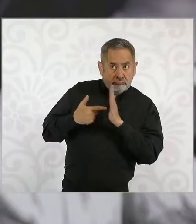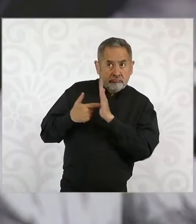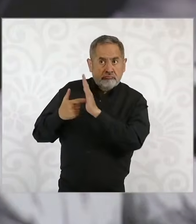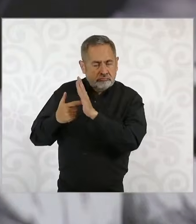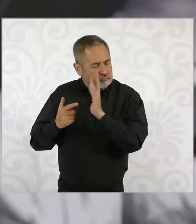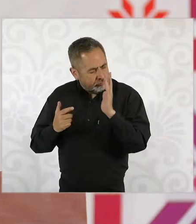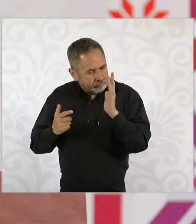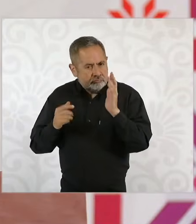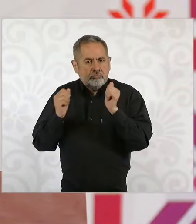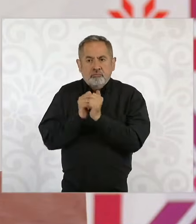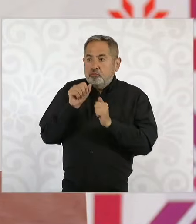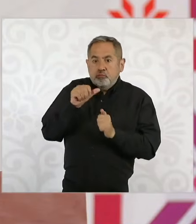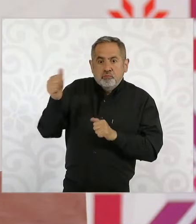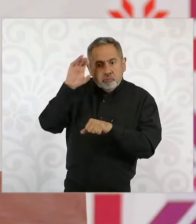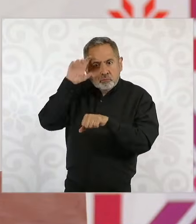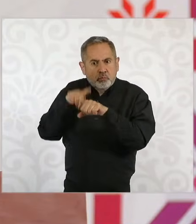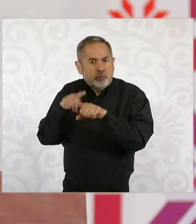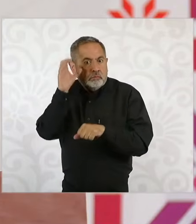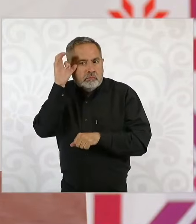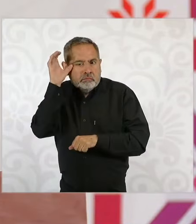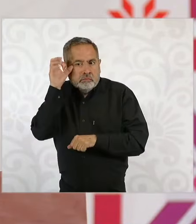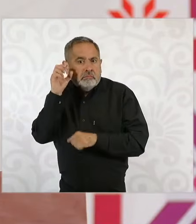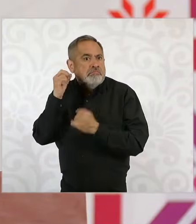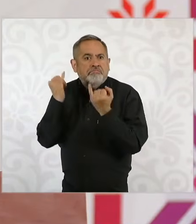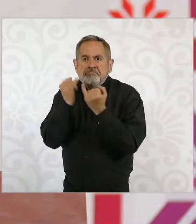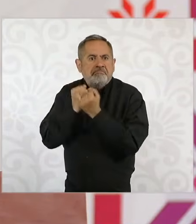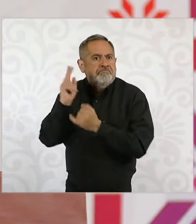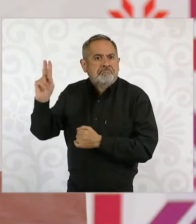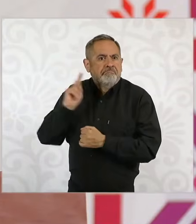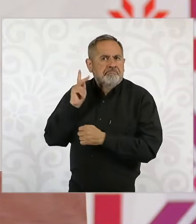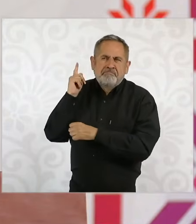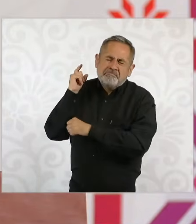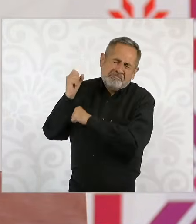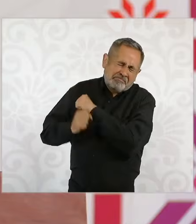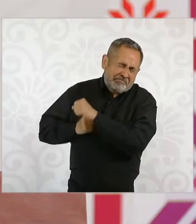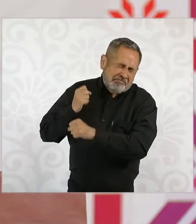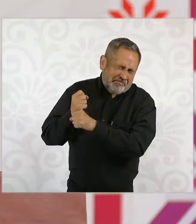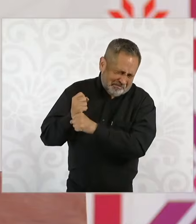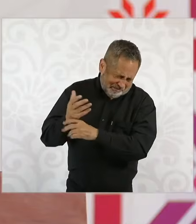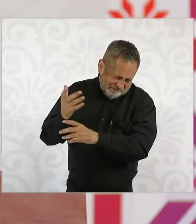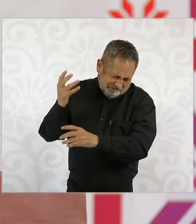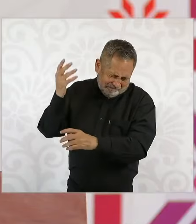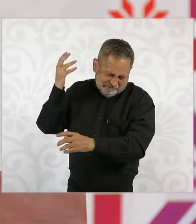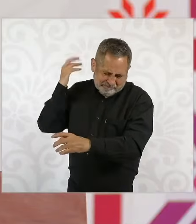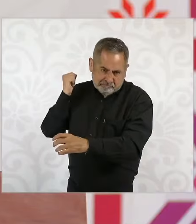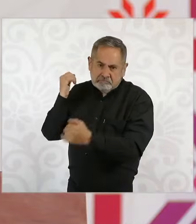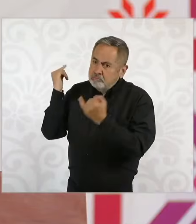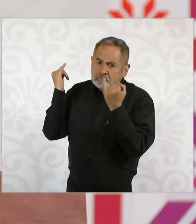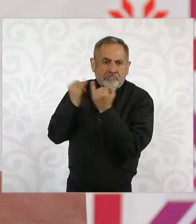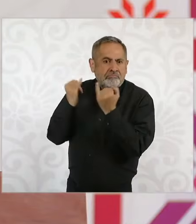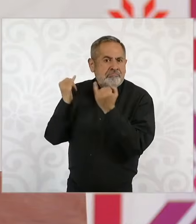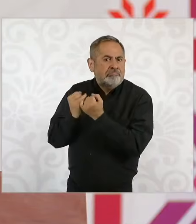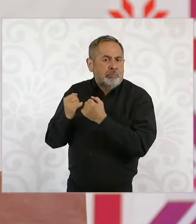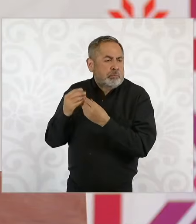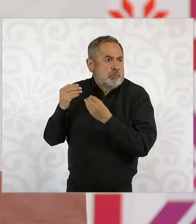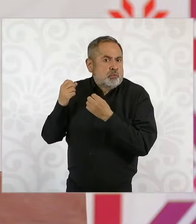caso, con otra cultura milenaria como la China, eh intercambios, intercambios patrimoniales que